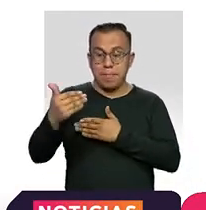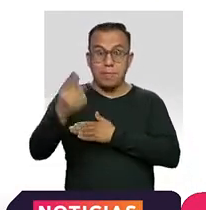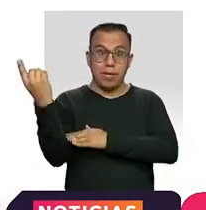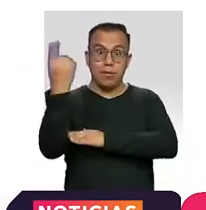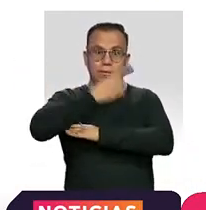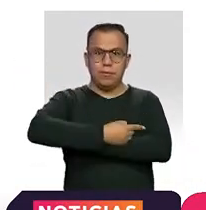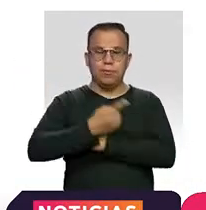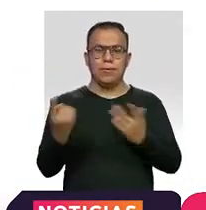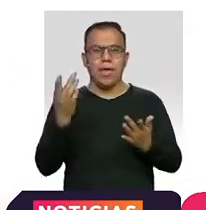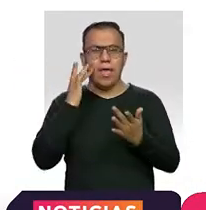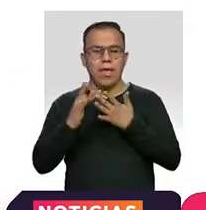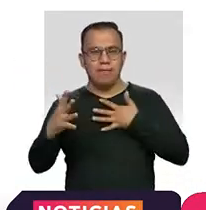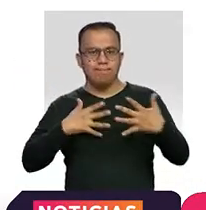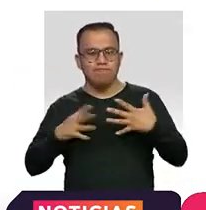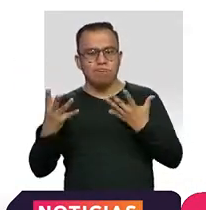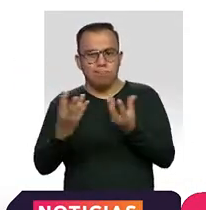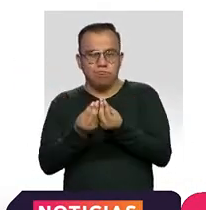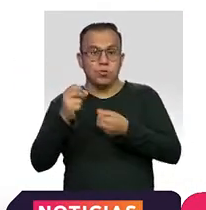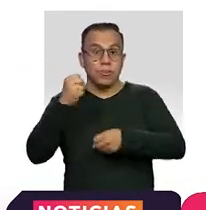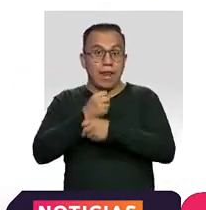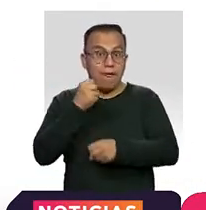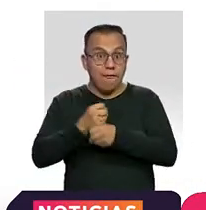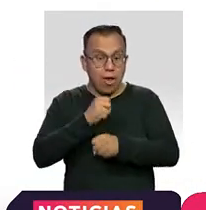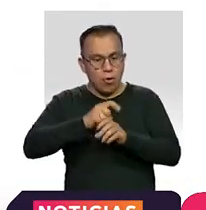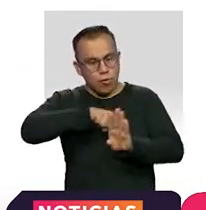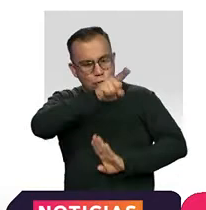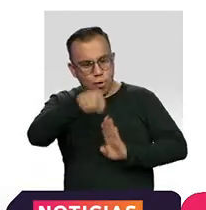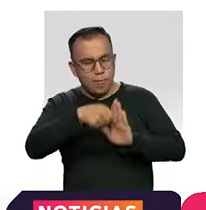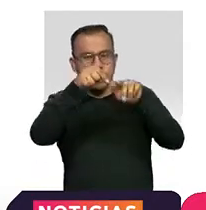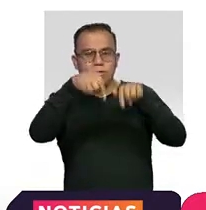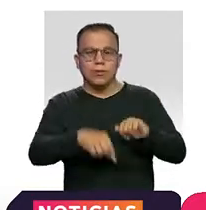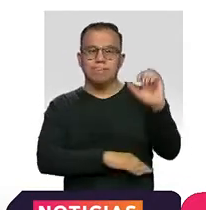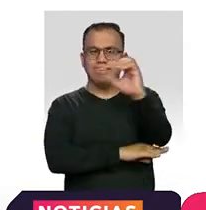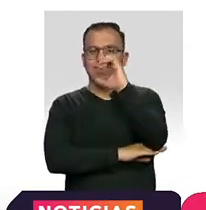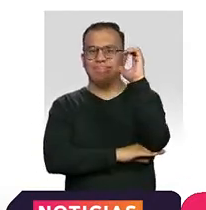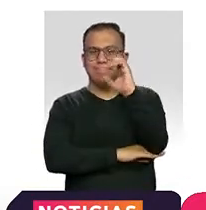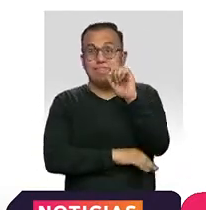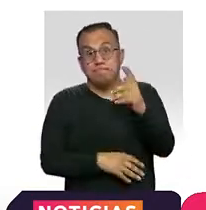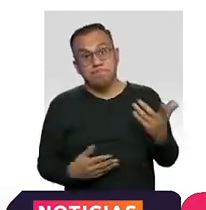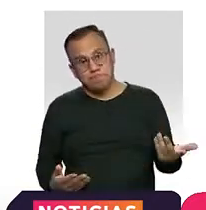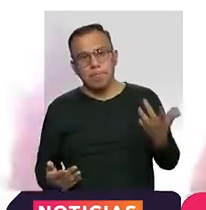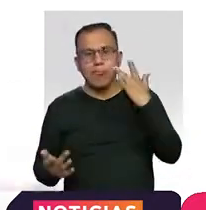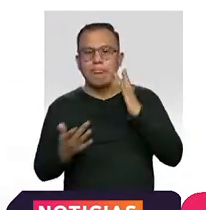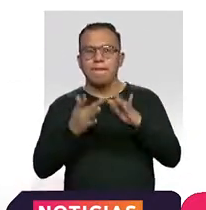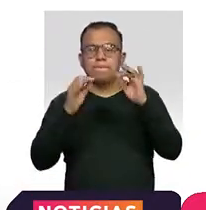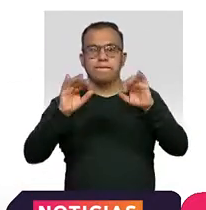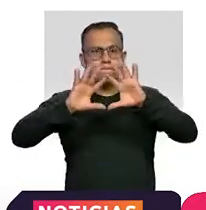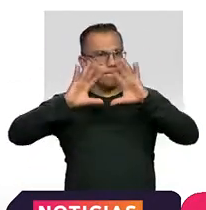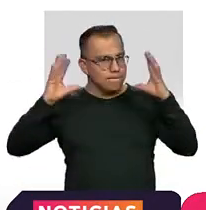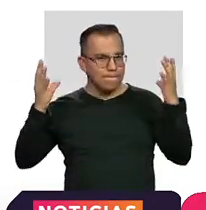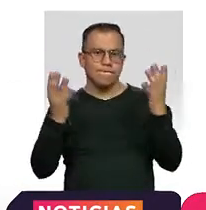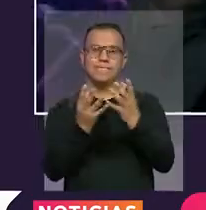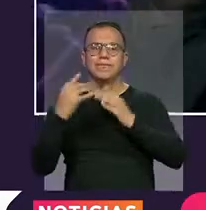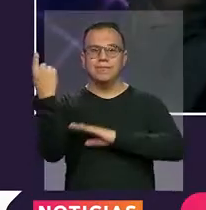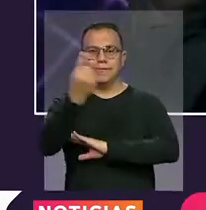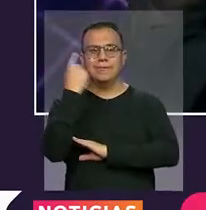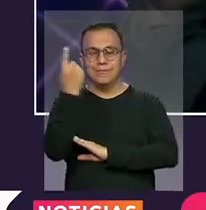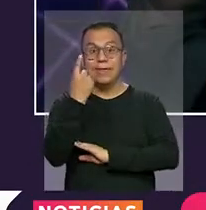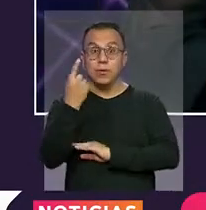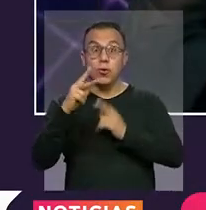PúBLICO Y DEL MUSEO DE ANTIOQUíA, UN GRAN EVENTO ACADéMICO QUE INICIA MAñANA Y SE VA DE SER DURANTE TODO EL DíA